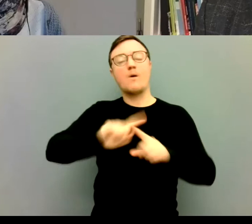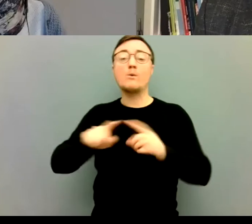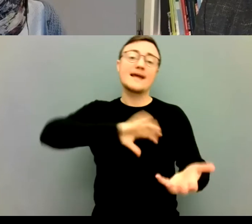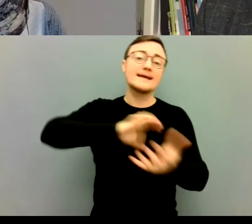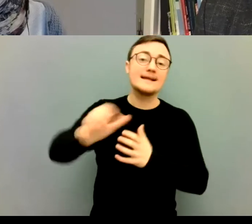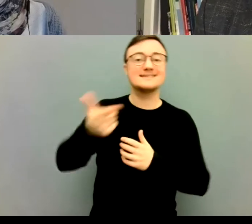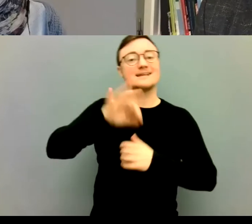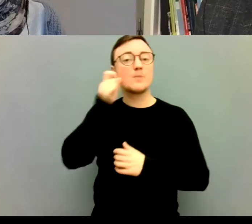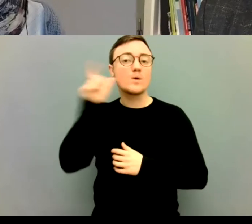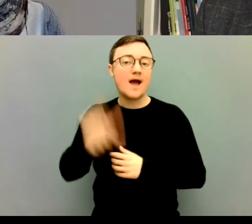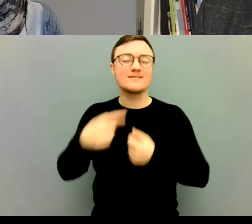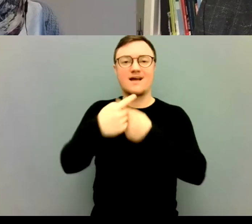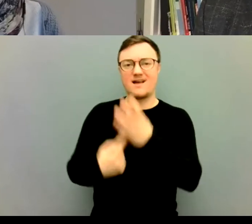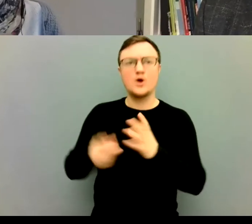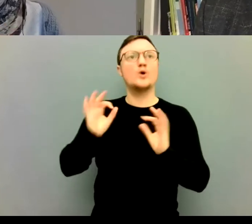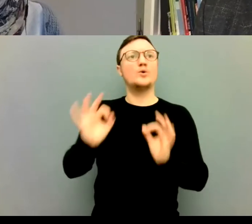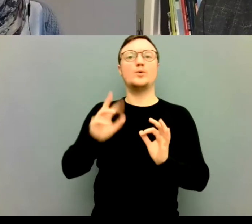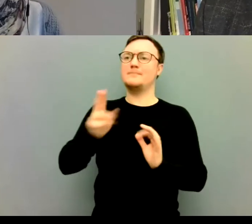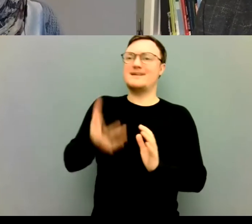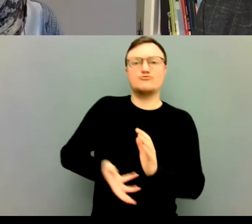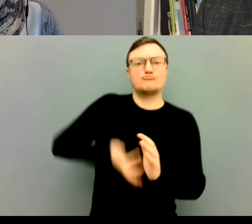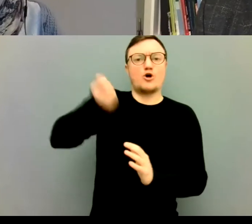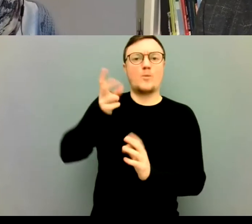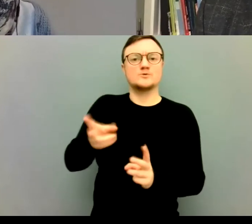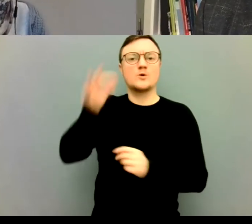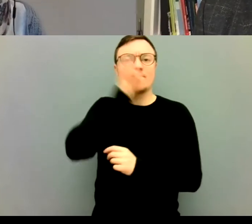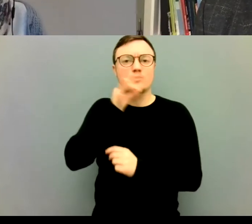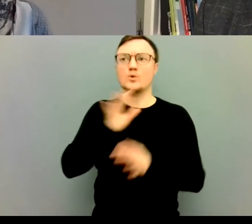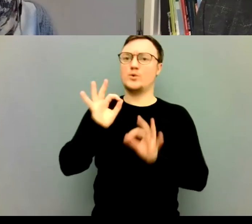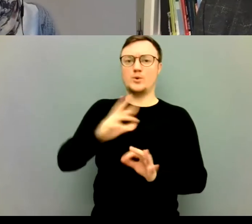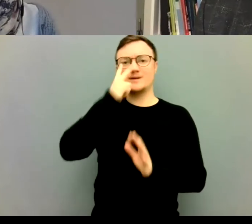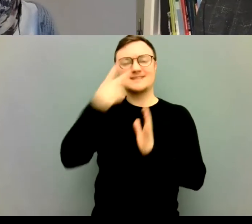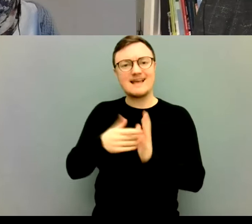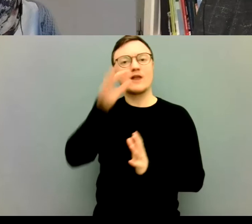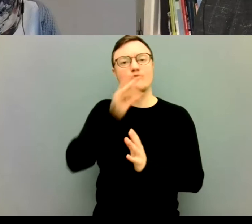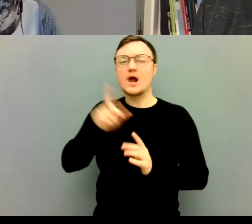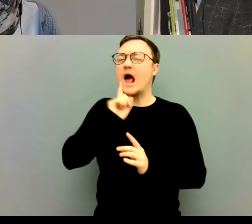och genom kriser som kriget i Ukraina vi har nu.